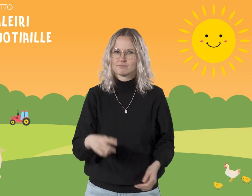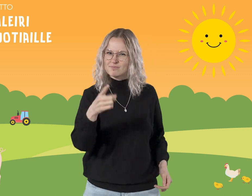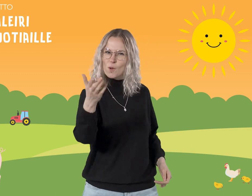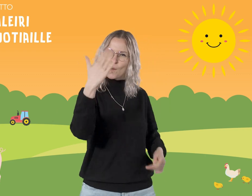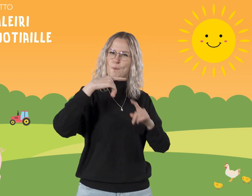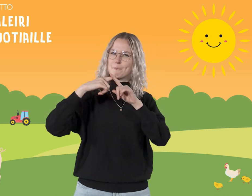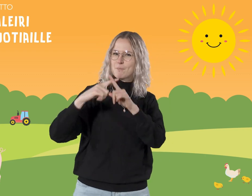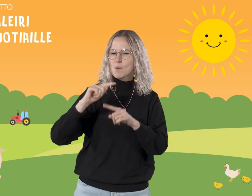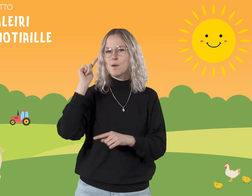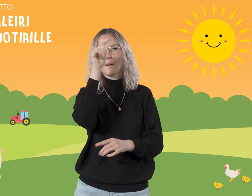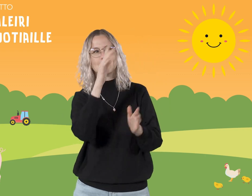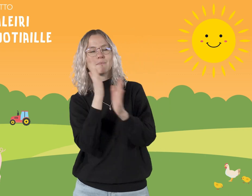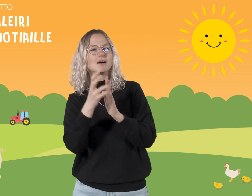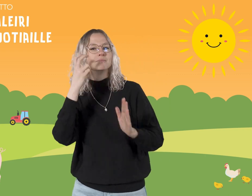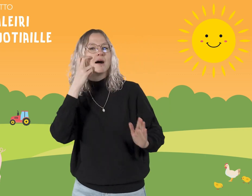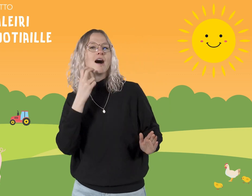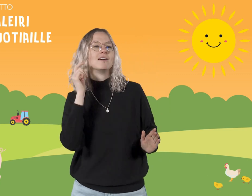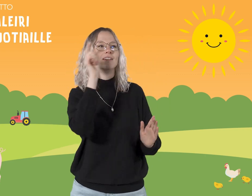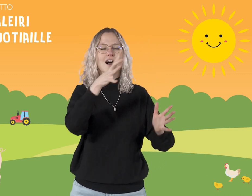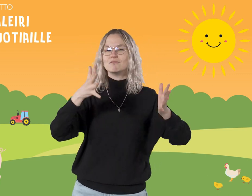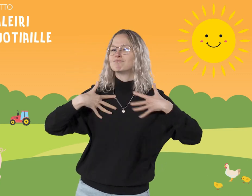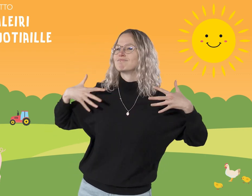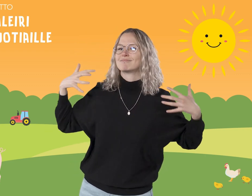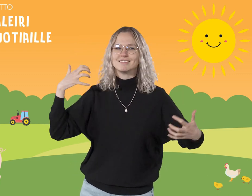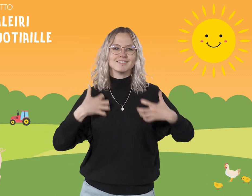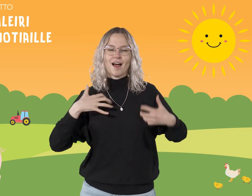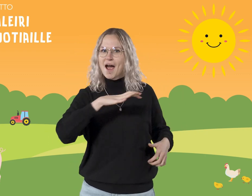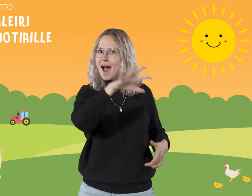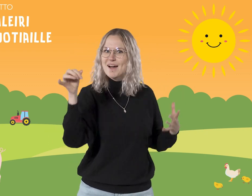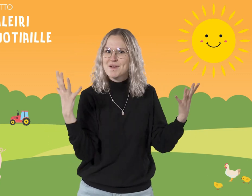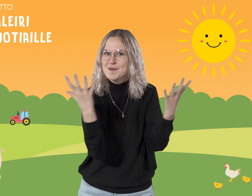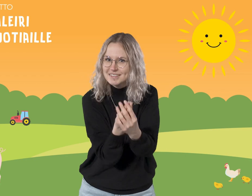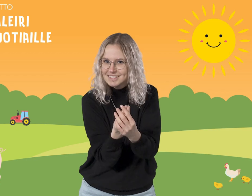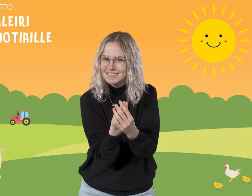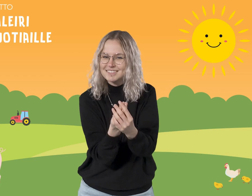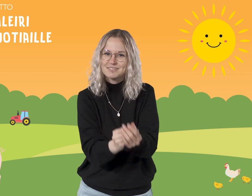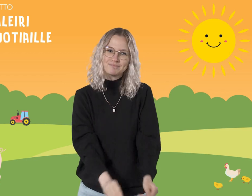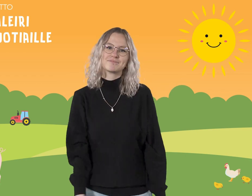Tule mukaan ja koe maatilan ilot ja seikkailut muiden leiriläisten kanssa!